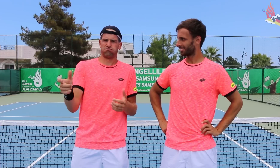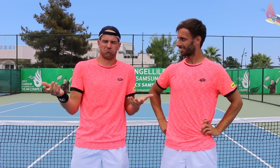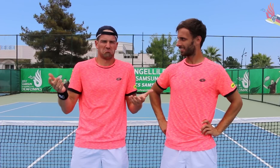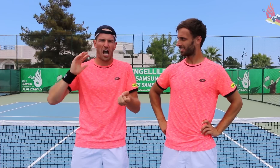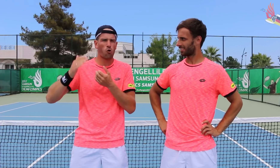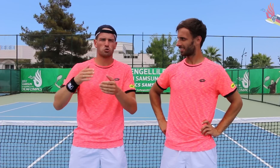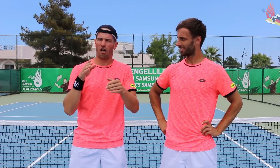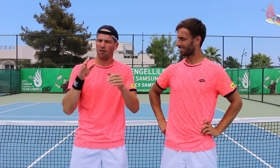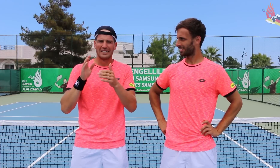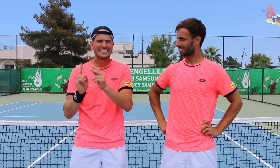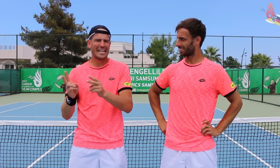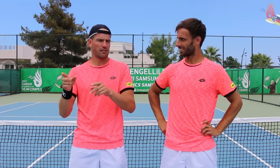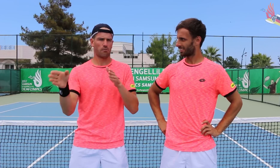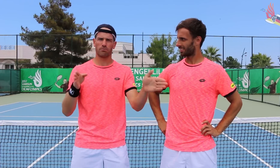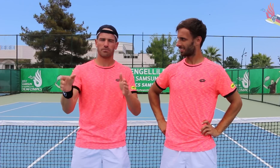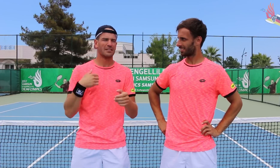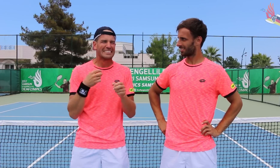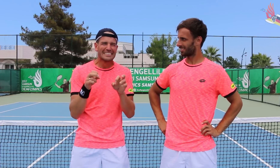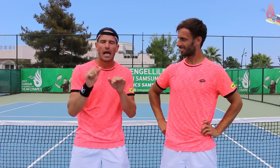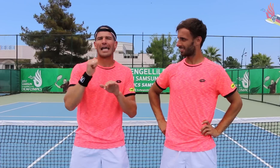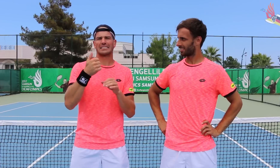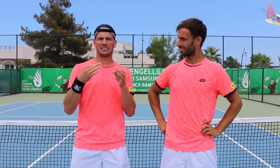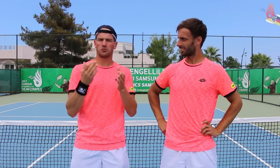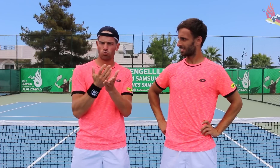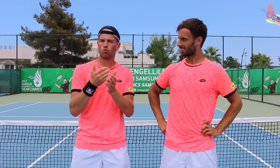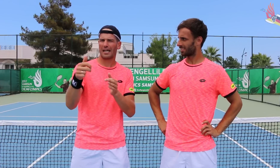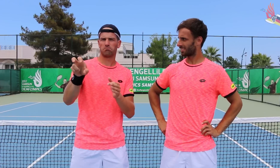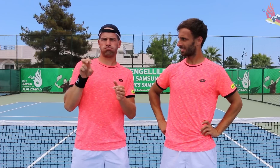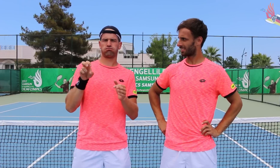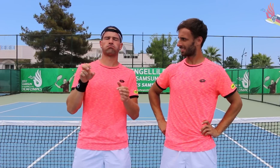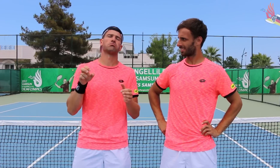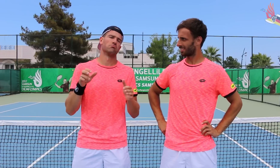Hatten einen sicheren Aufschlag und viele gute Bälle getroffen. Den ersten Satz haben wir zum Glück gewonnen.